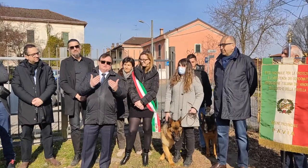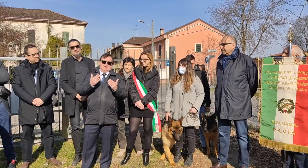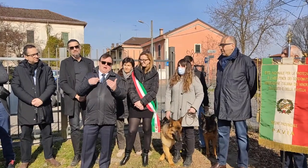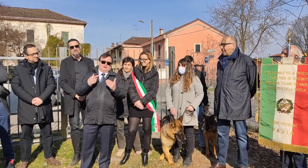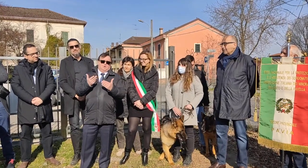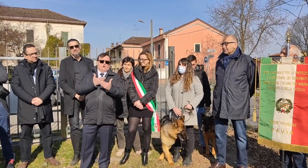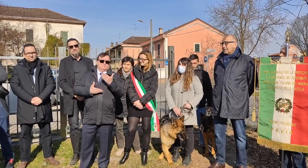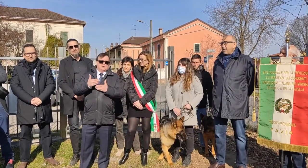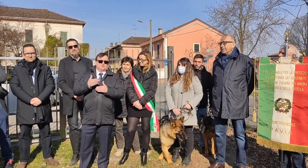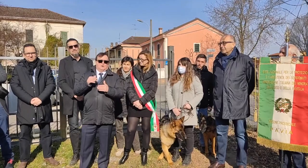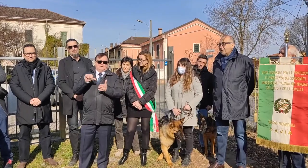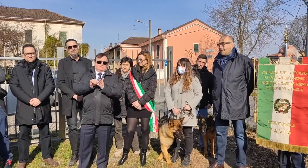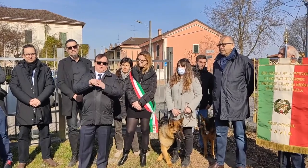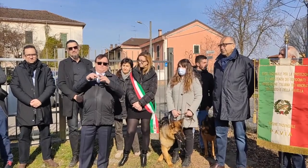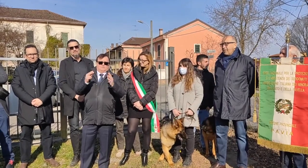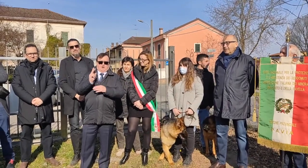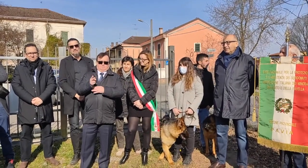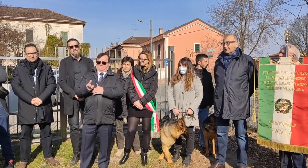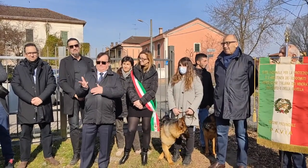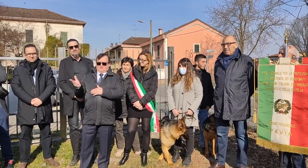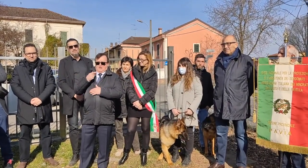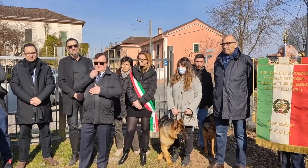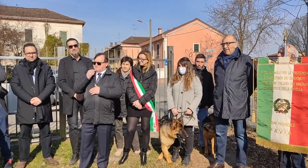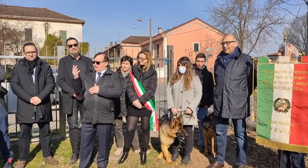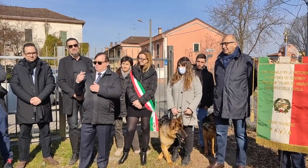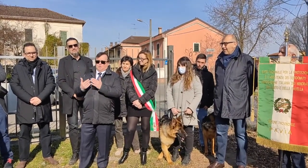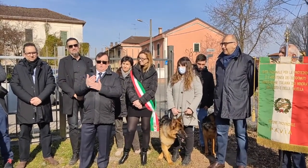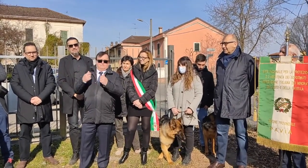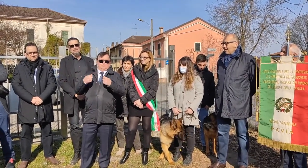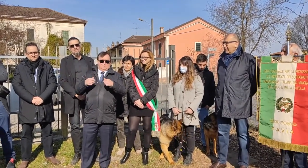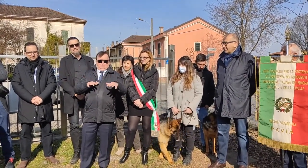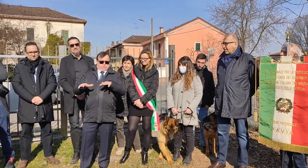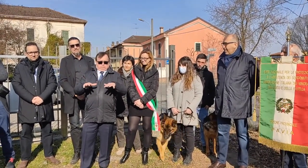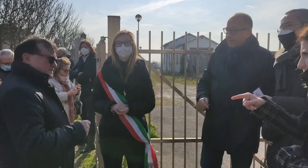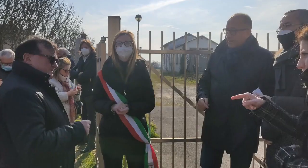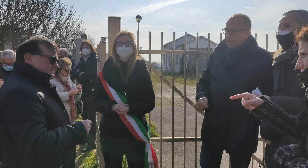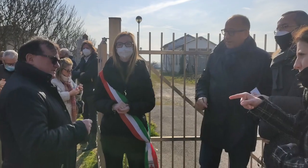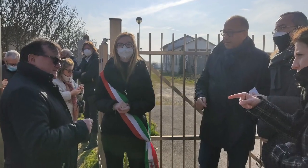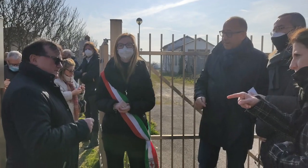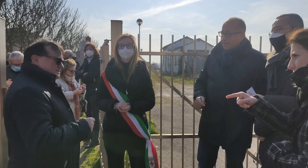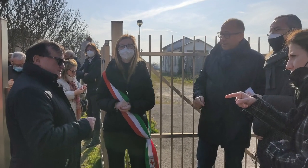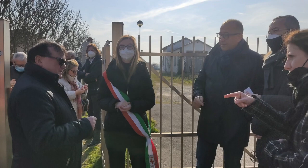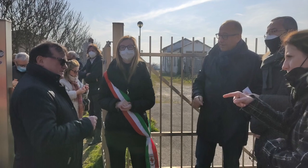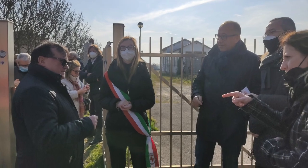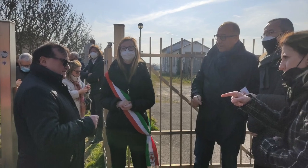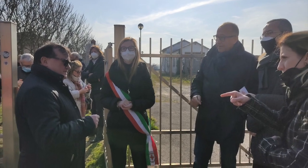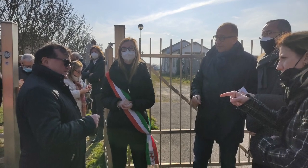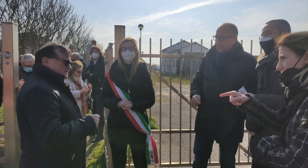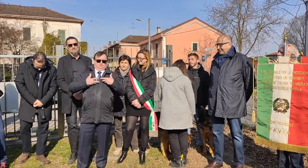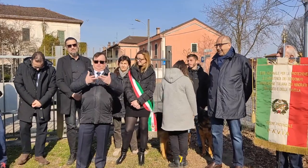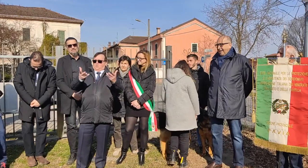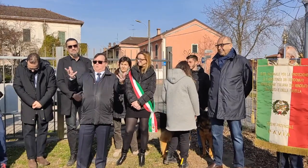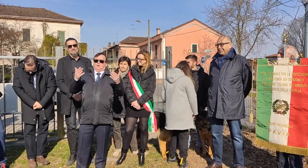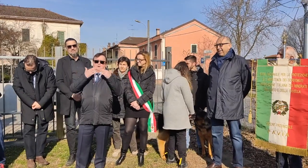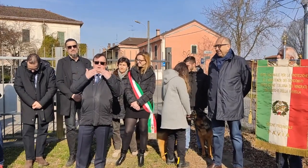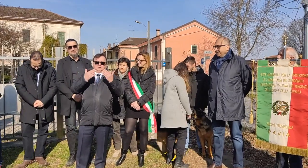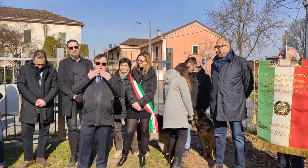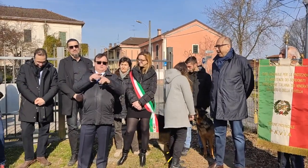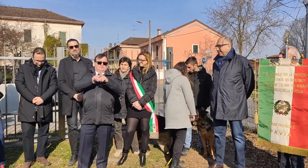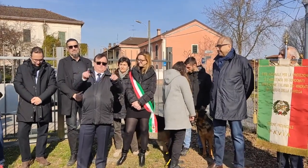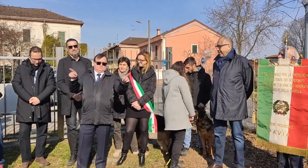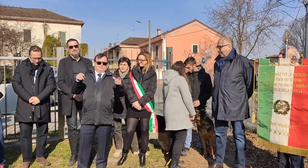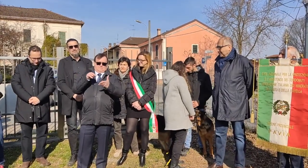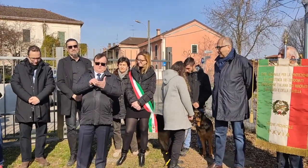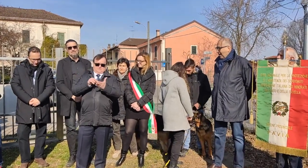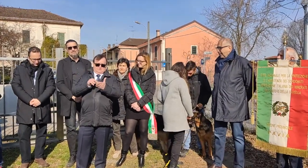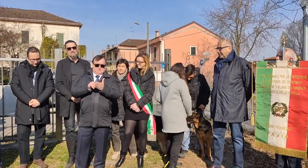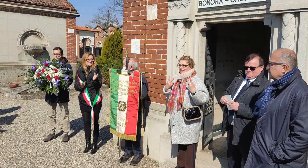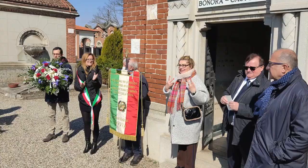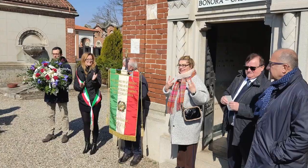Ringrazio la Sezione Provinciale ENS di Pavia per la collaborazione… e ringrazio anche tutti i presenti